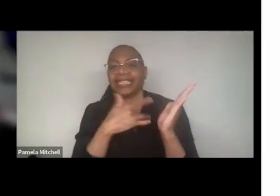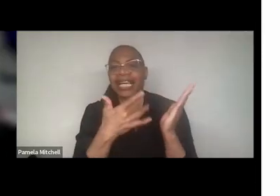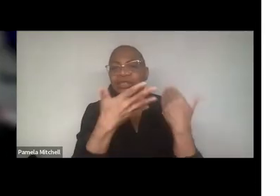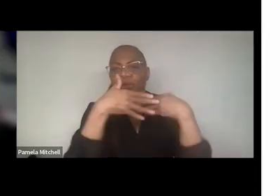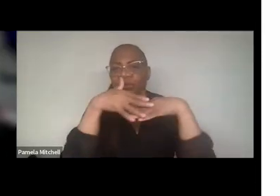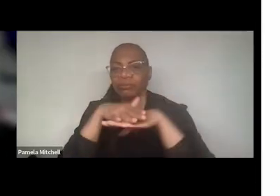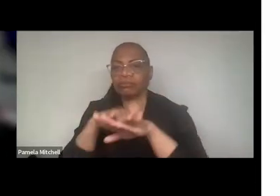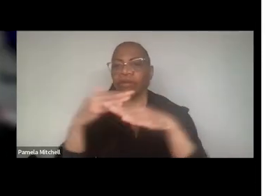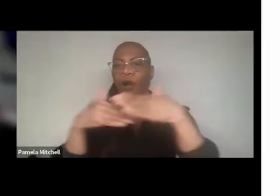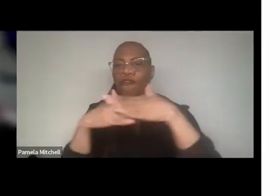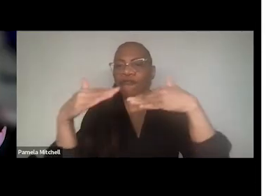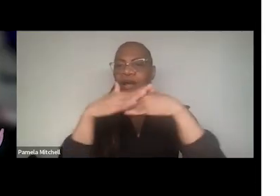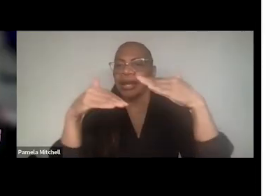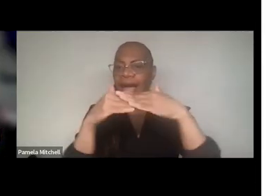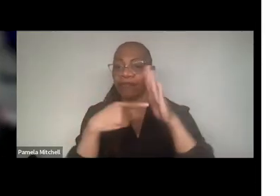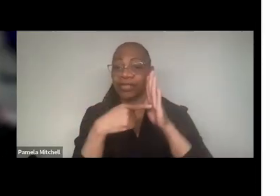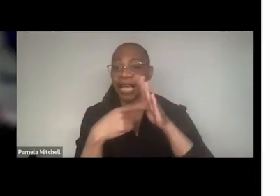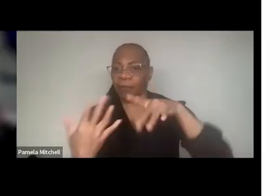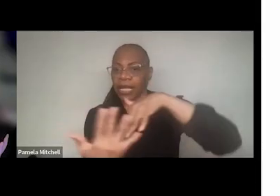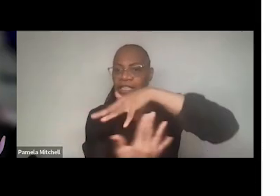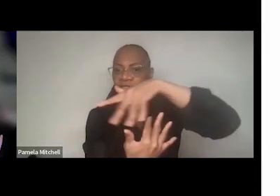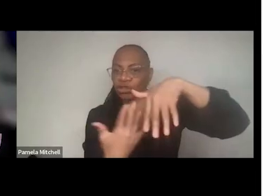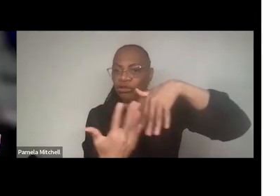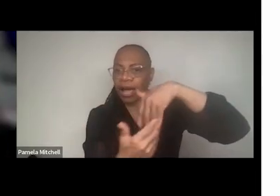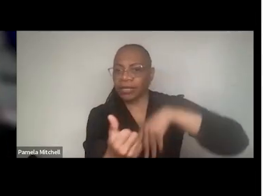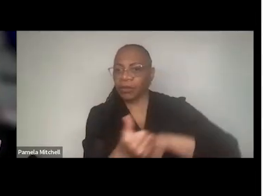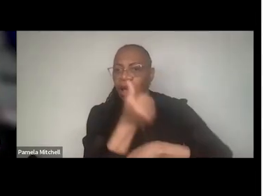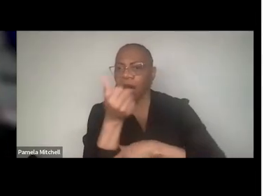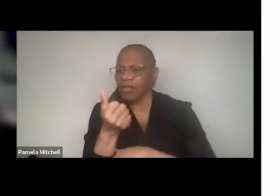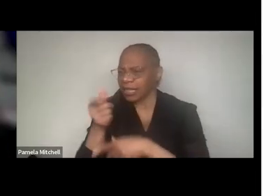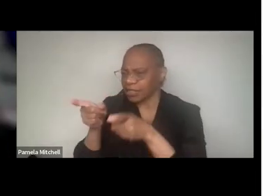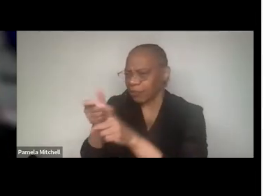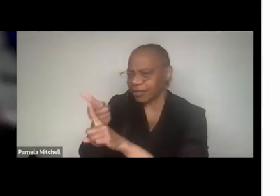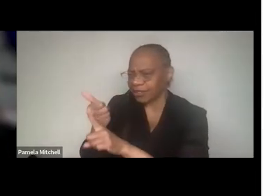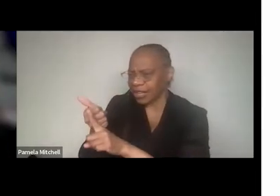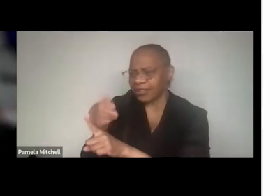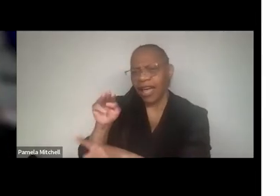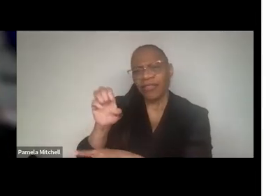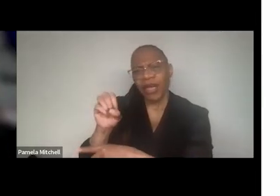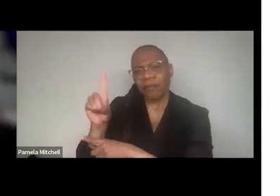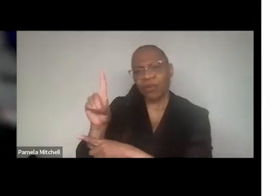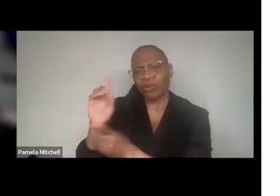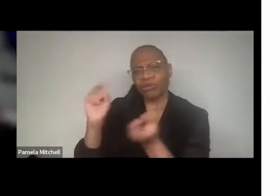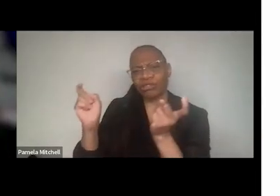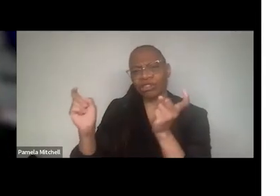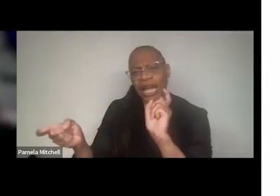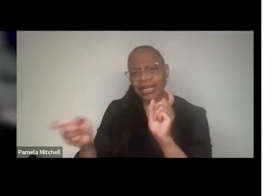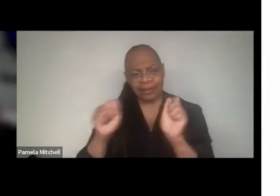Entonces, interactuar con otros implica manejo de uno mismo. Tenemos cambios de humor, tenemos problemas de ira. ¿Pueden manejar eso? Bueno, así es como lo verán.